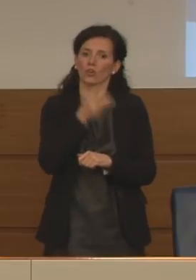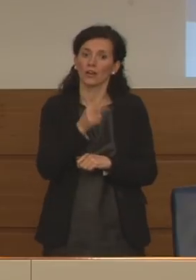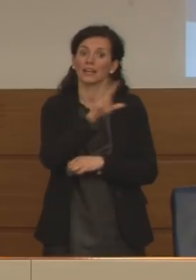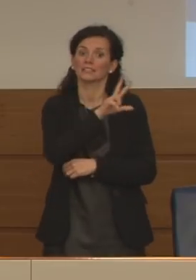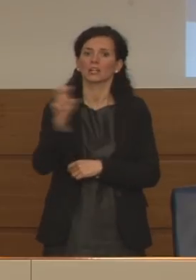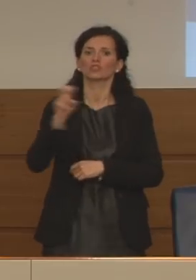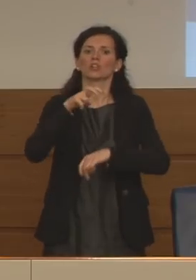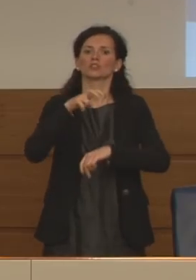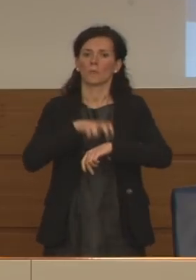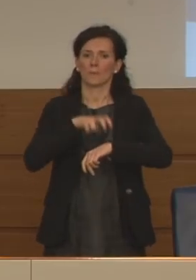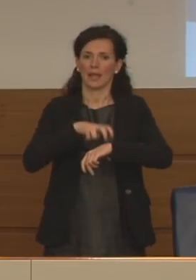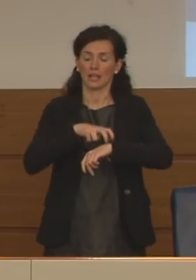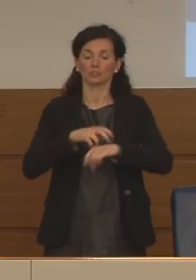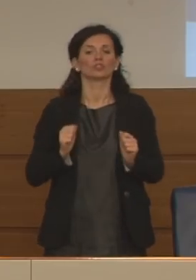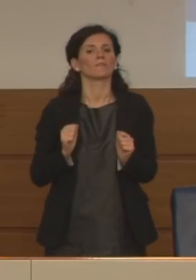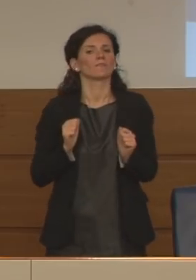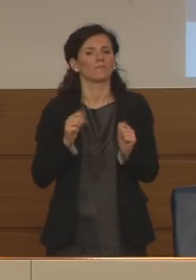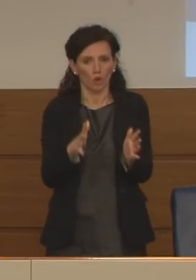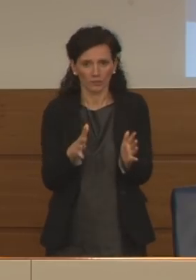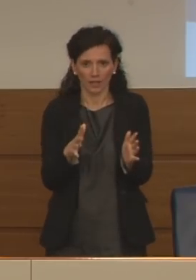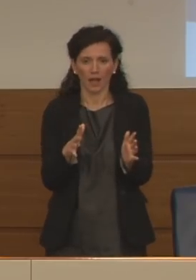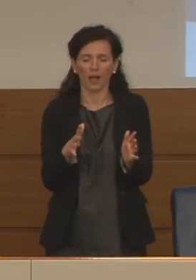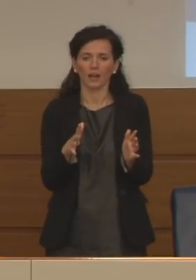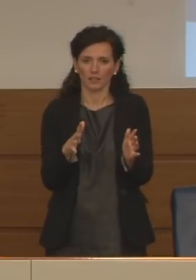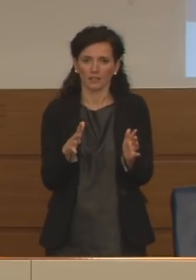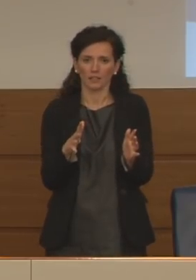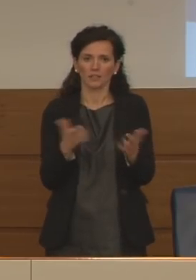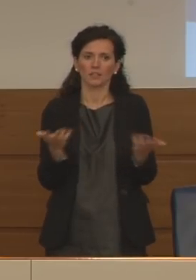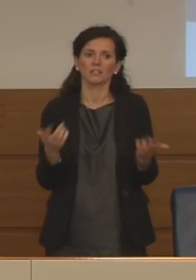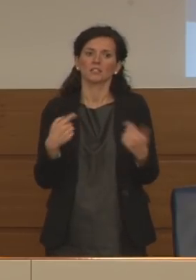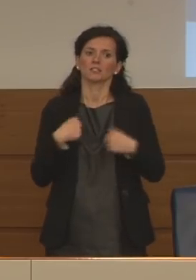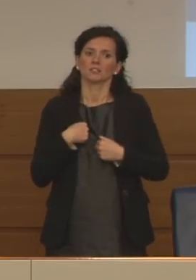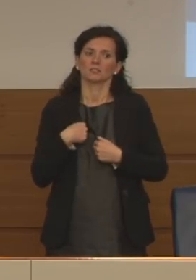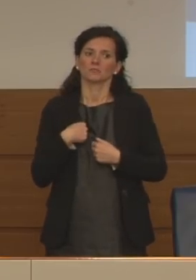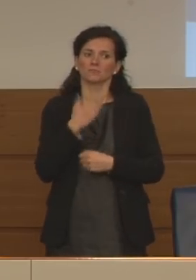medici volontari. Io voglio ringraziare tutte le Regioni